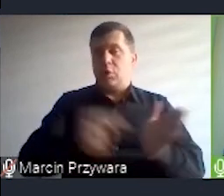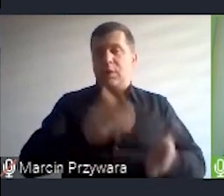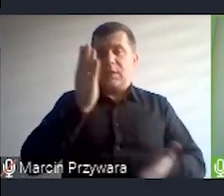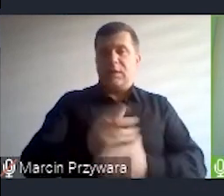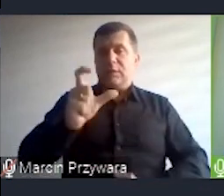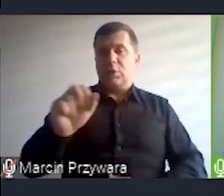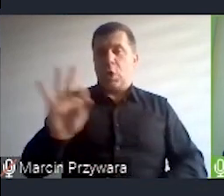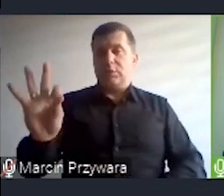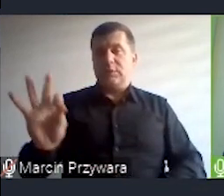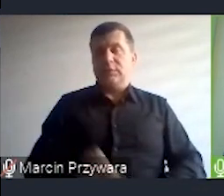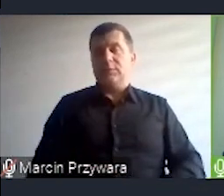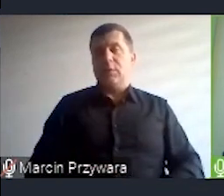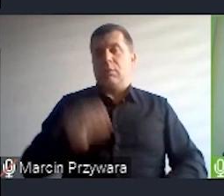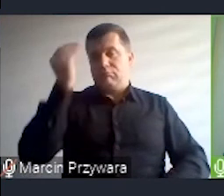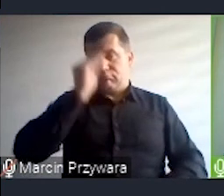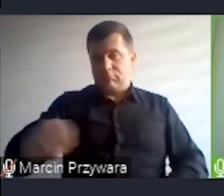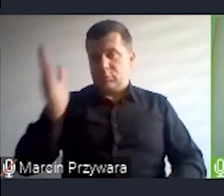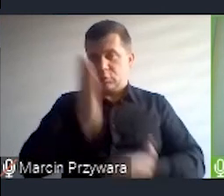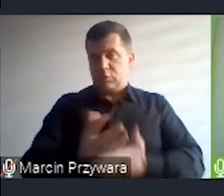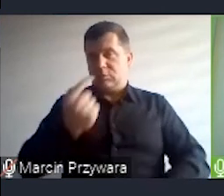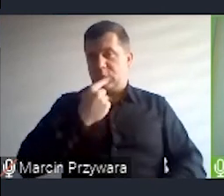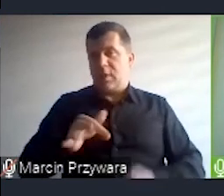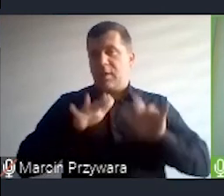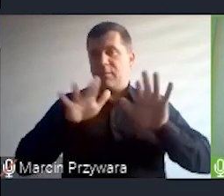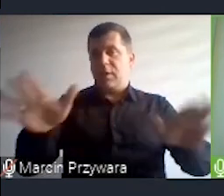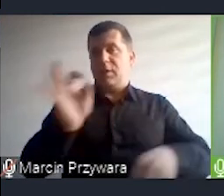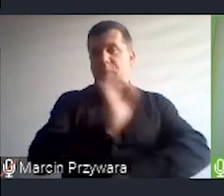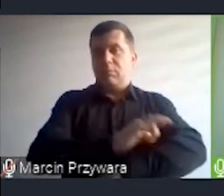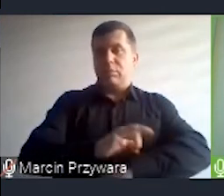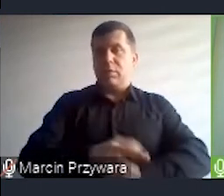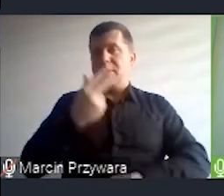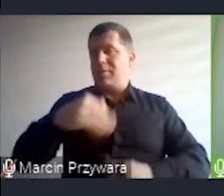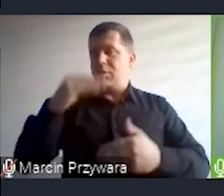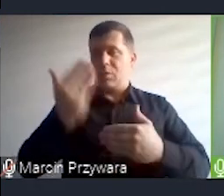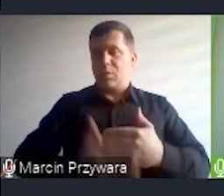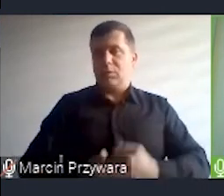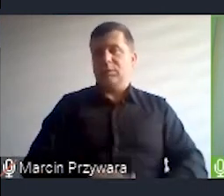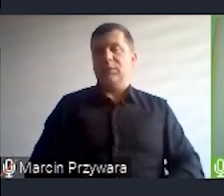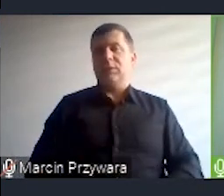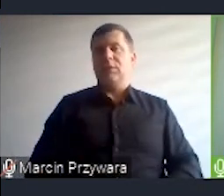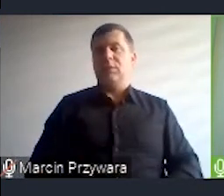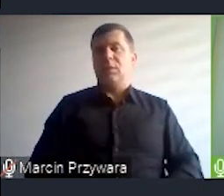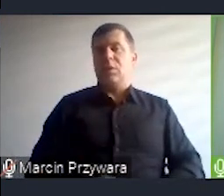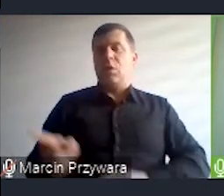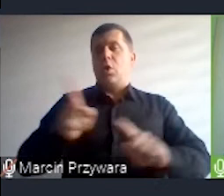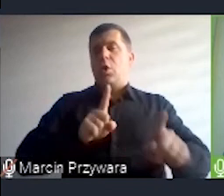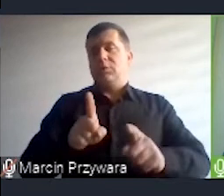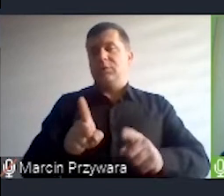Ale już Państwa przestrzegałem, że w wielu projektach nie do końca właściwie oznaczono wydatki